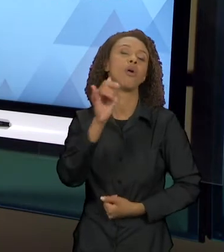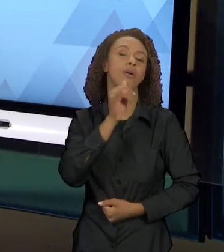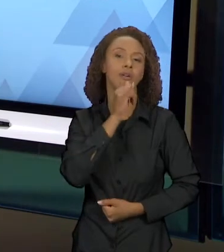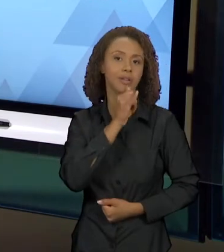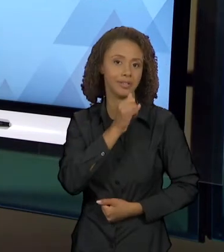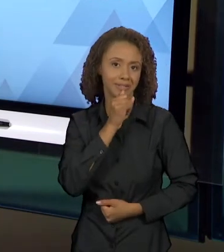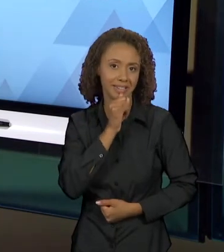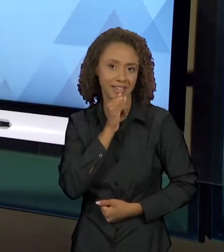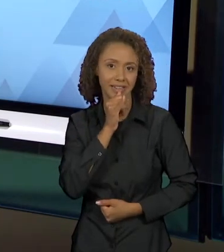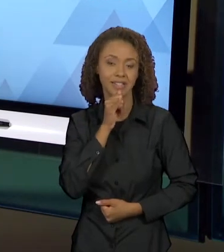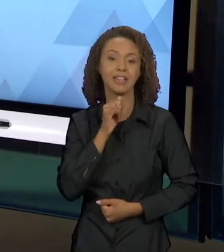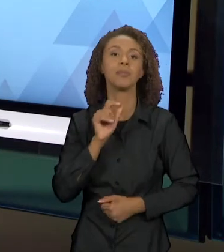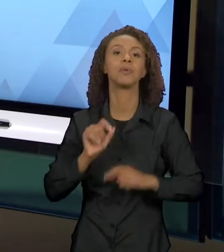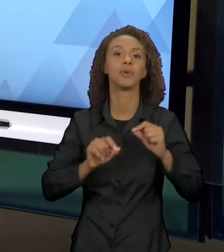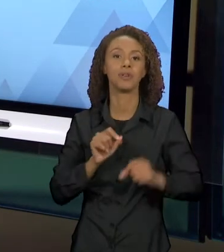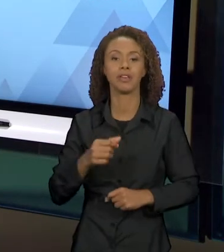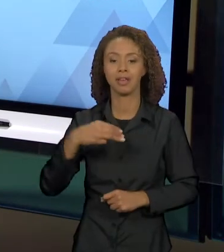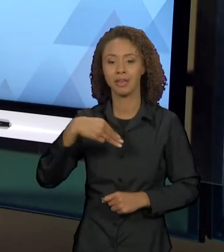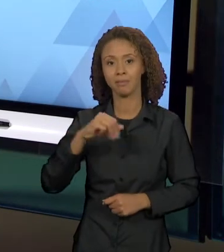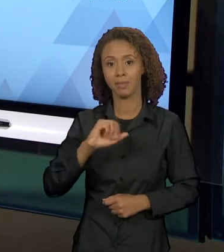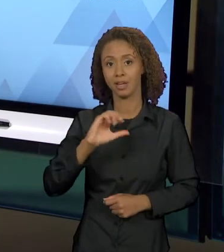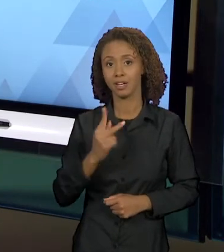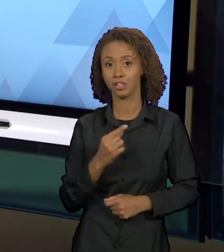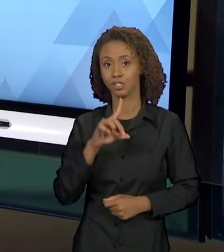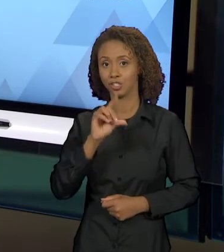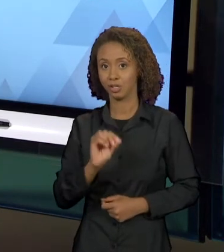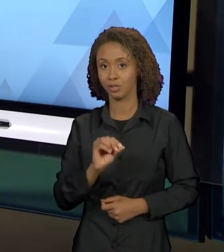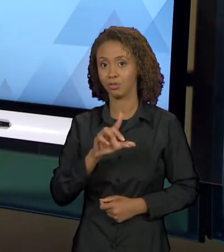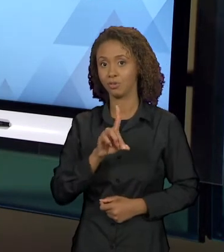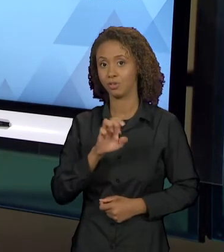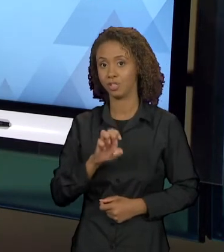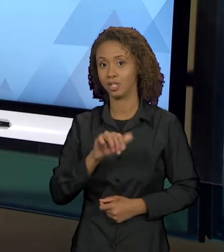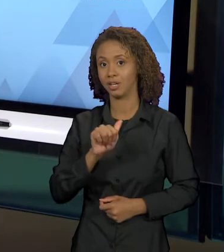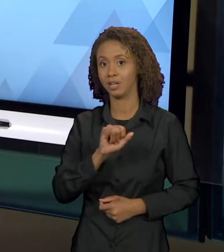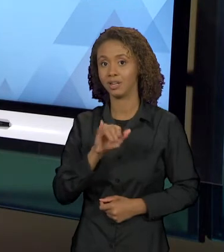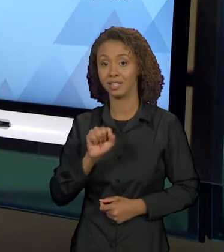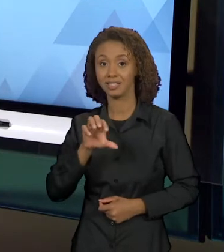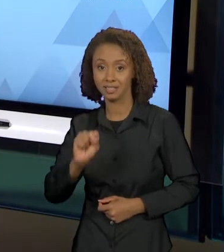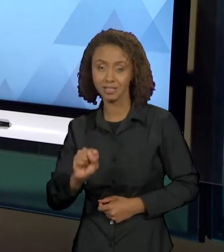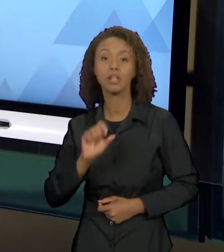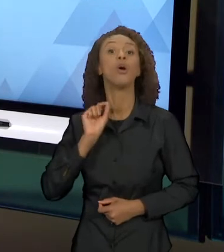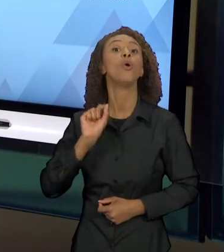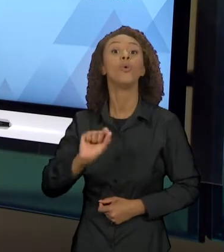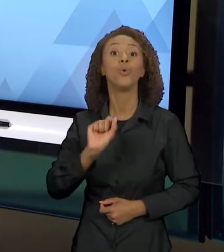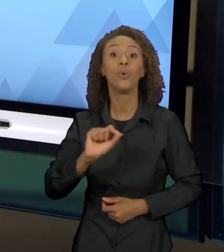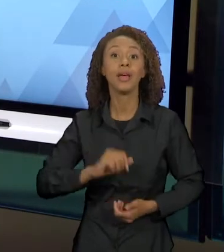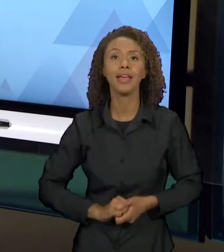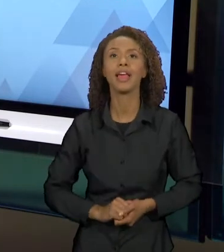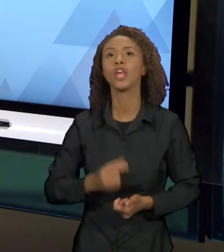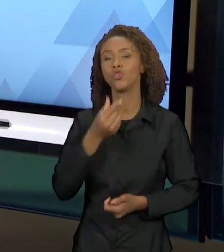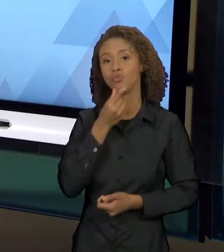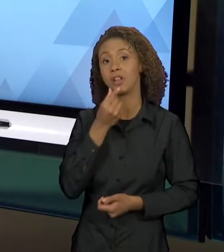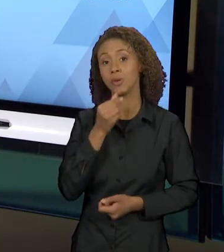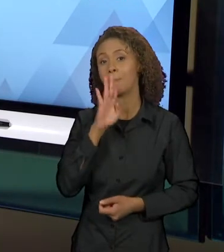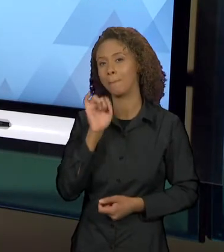LITERATURA MACHADIANA, QUANDO BENTINHO VAI AO TEATRO ASSISTIR A UMA PEÇA EM QUE PASSAVA